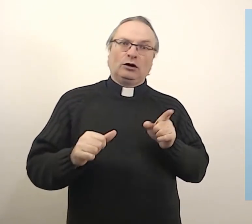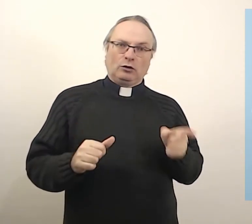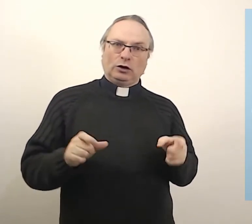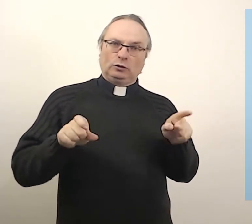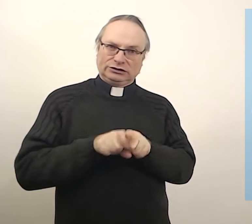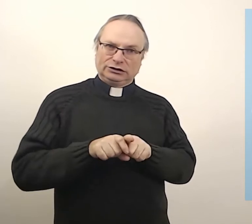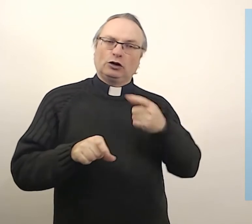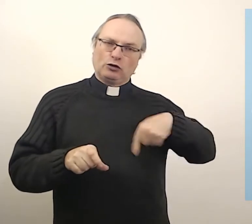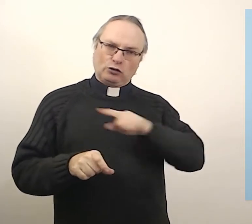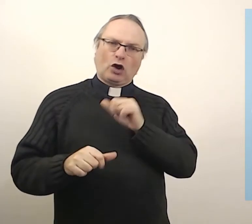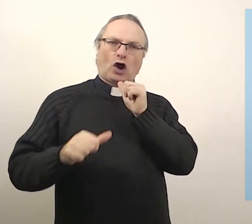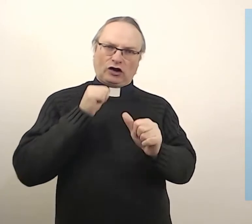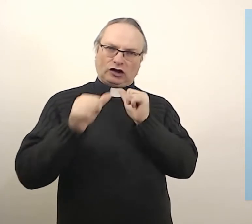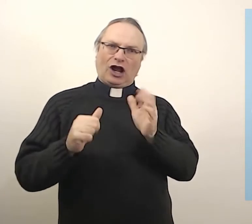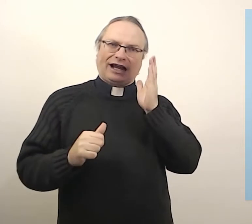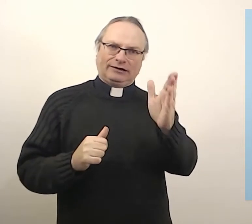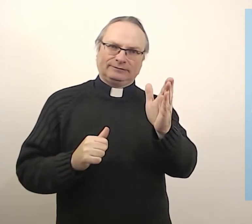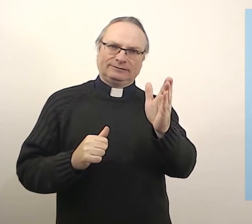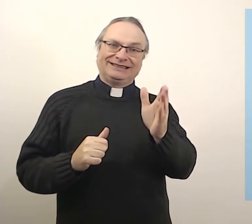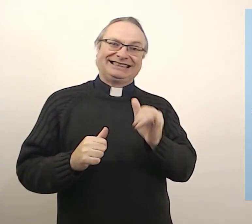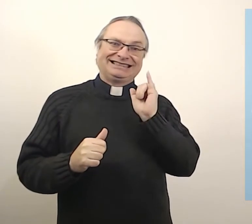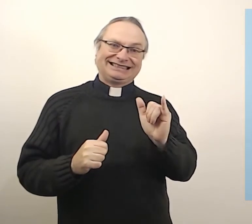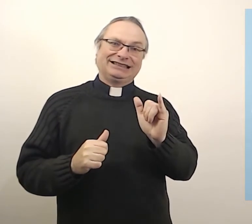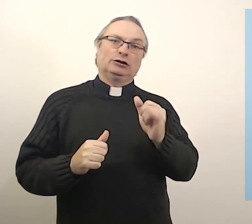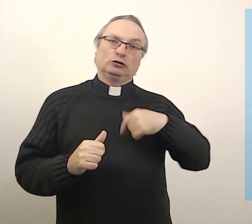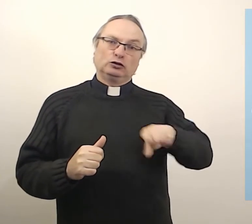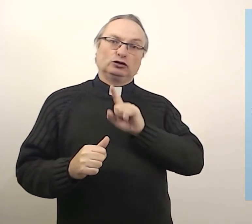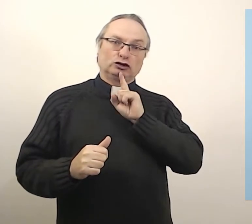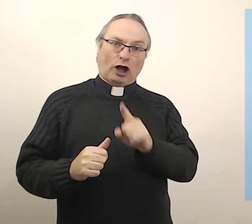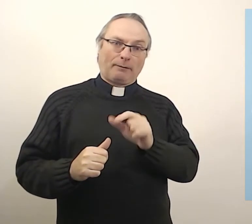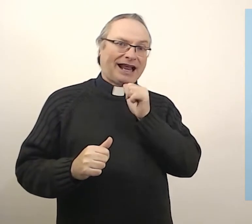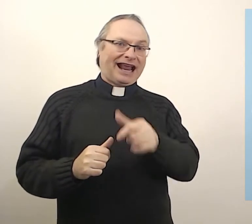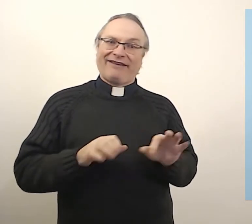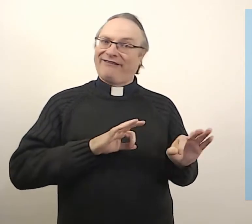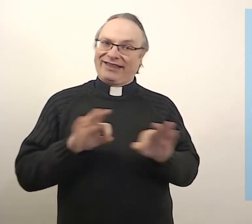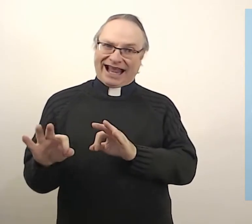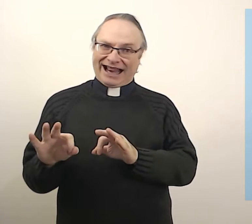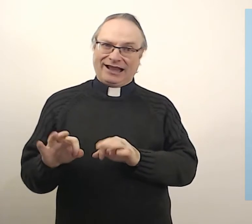lui aussi nous reniera; si nous sommes infidèles,